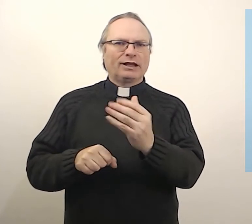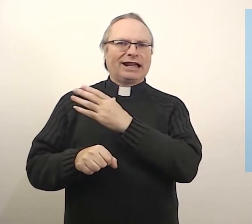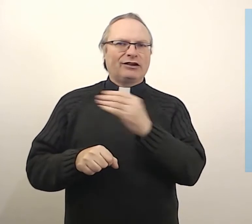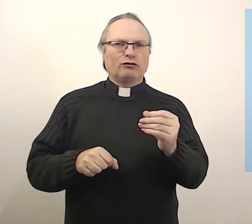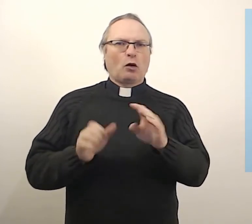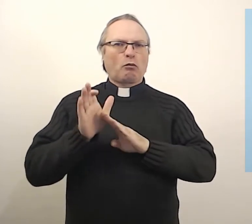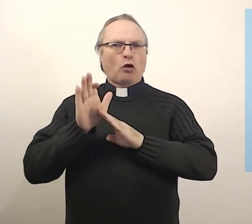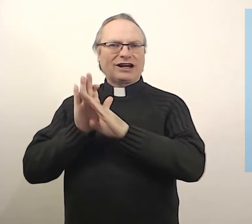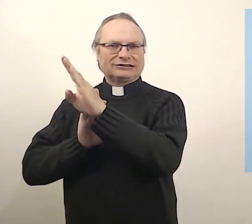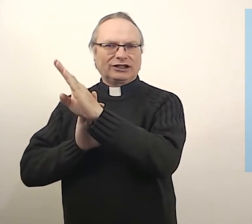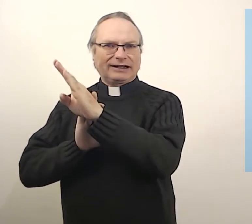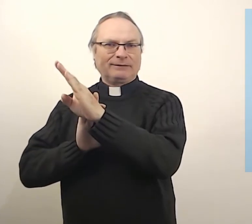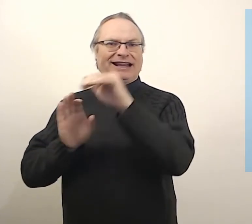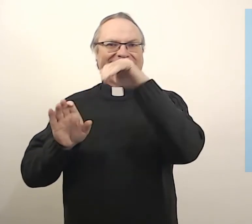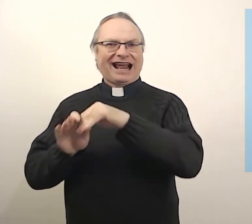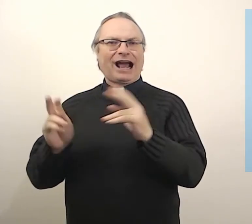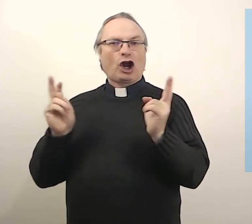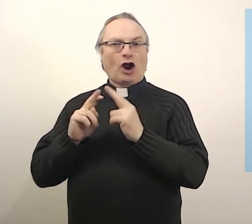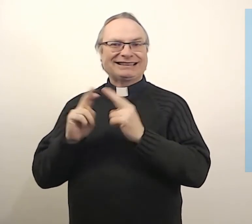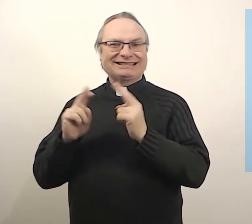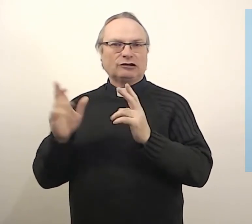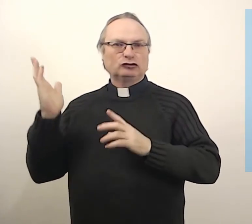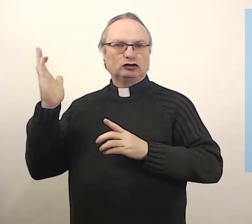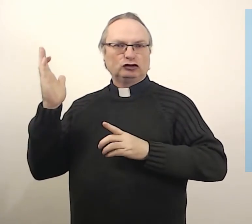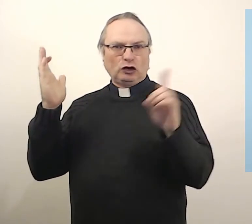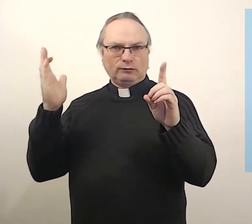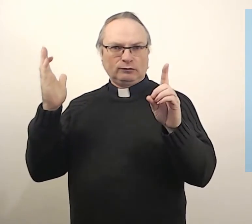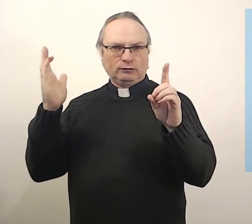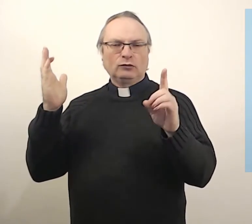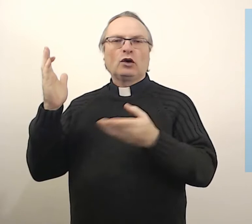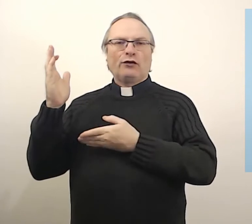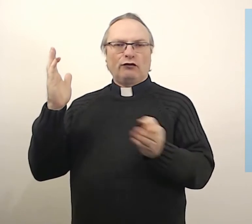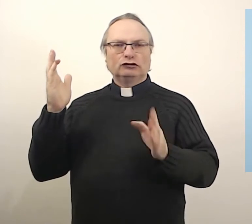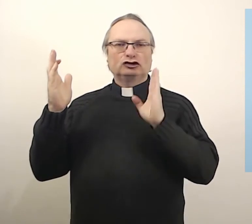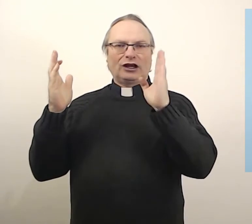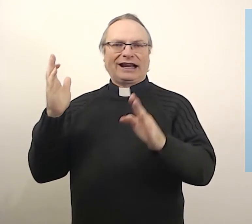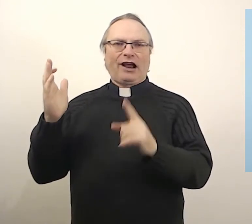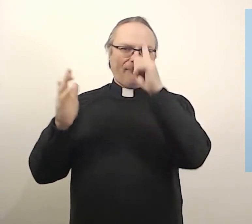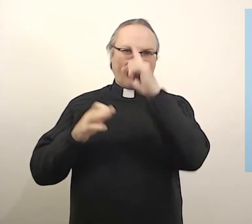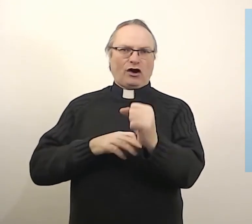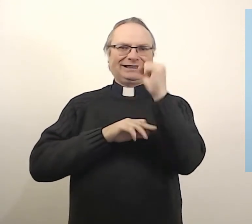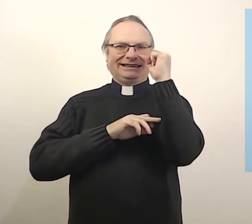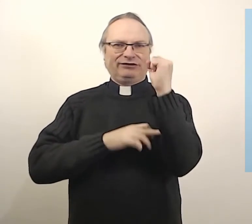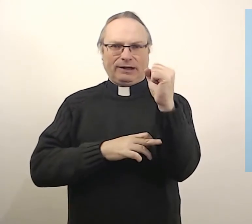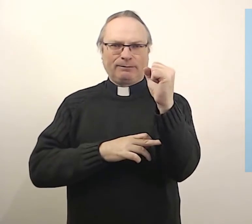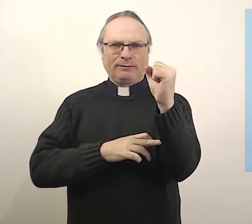et vous progresserez dans la connaissance de Dieu, vous serez fortifiés